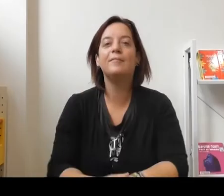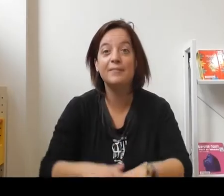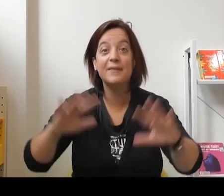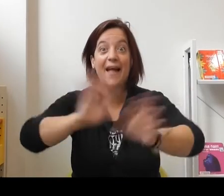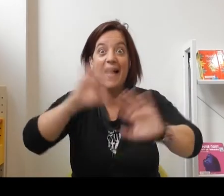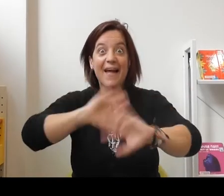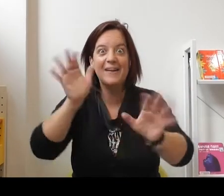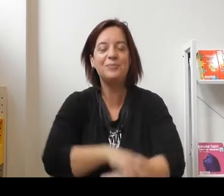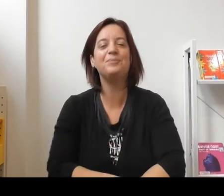Hey !